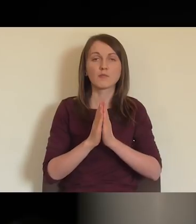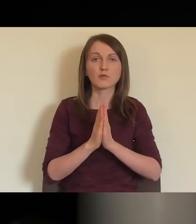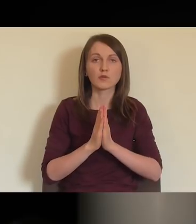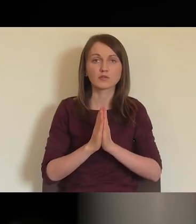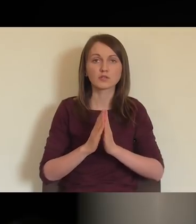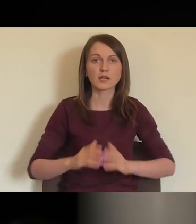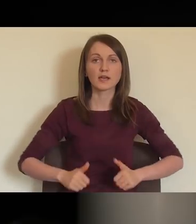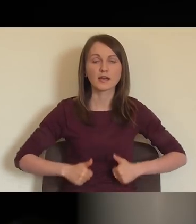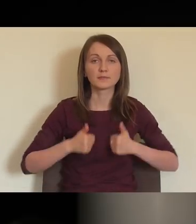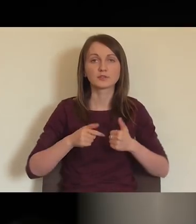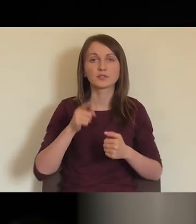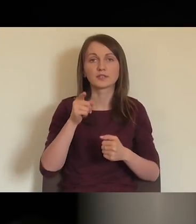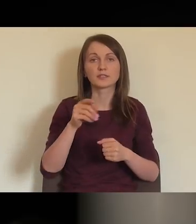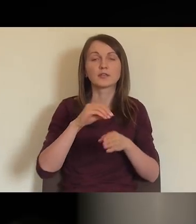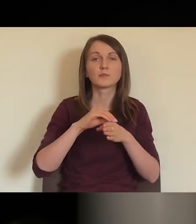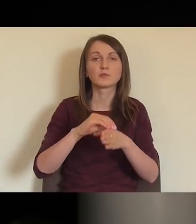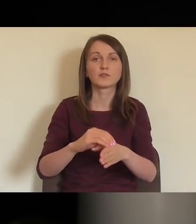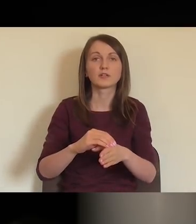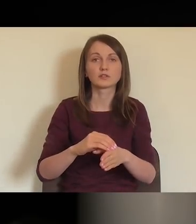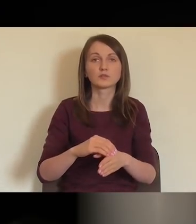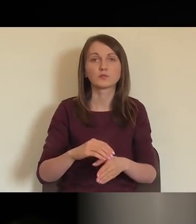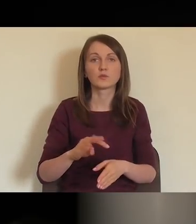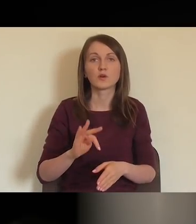Proszę, abyś to Ty poprowadził tę modlitwę.